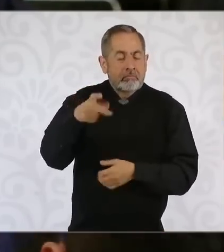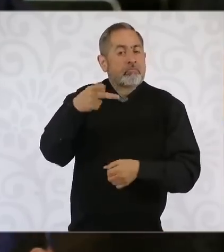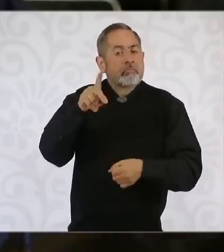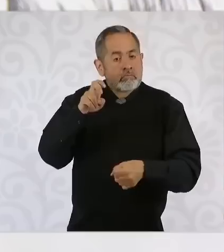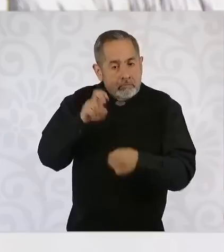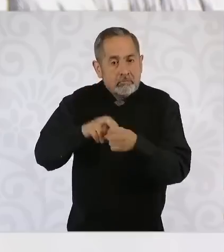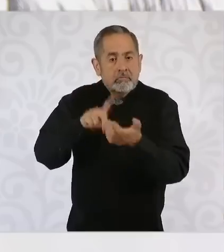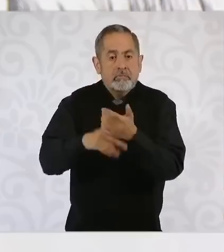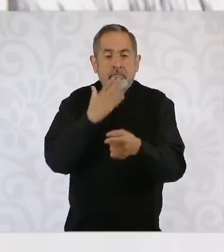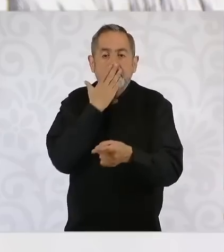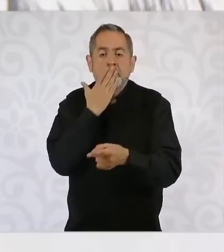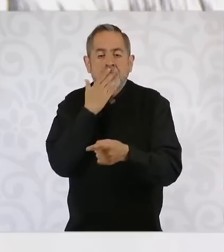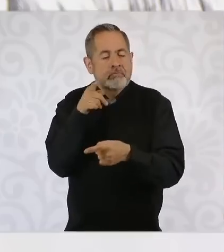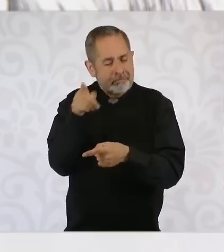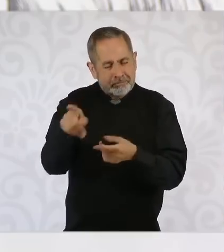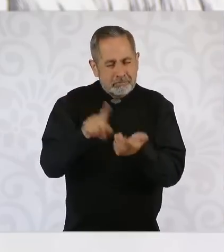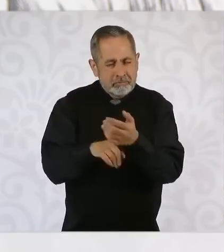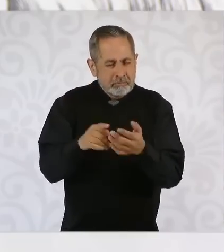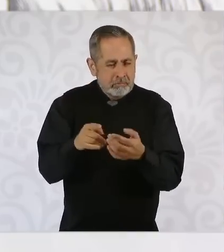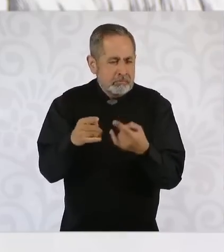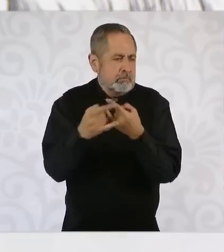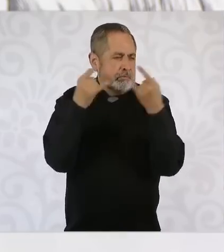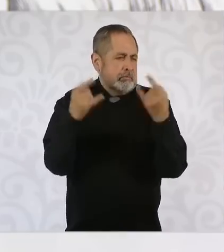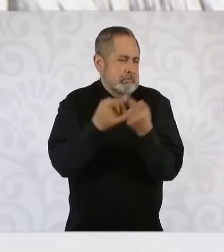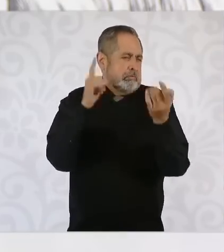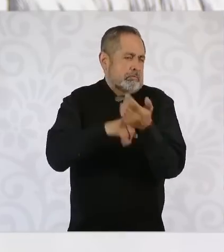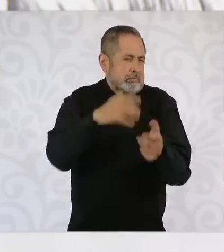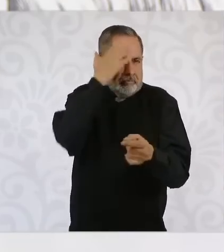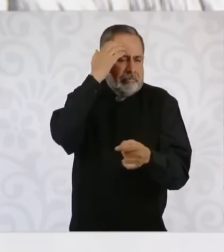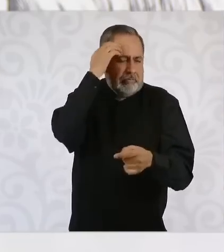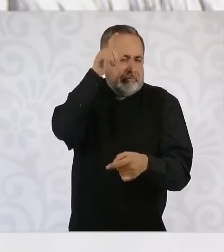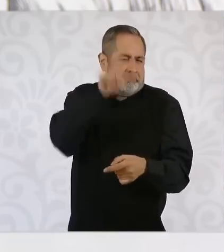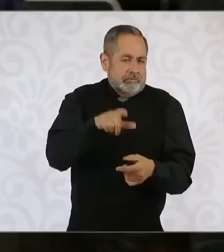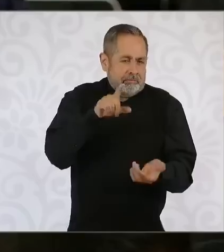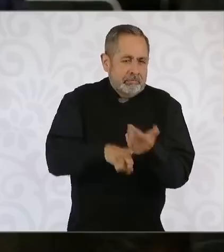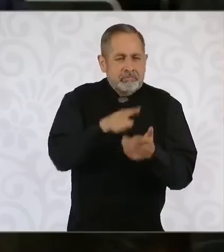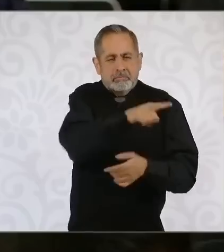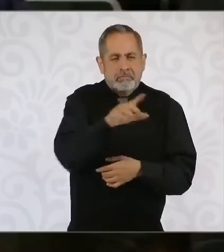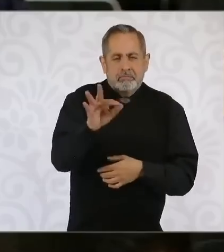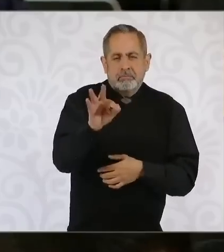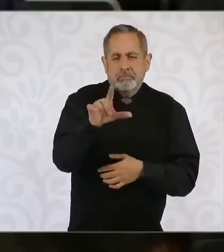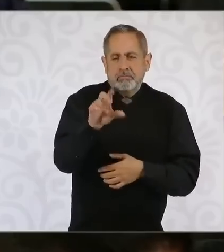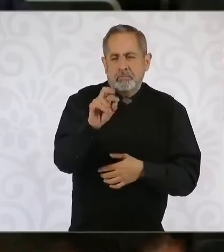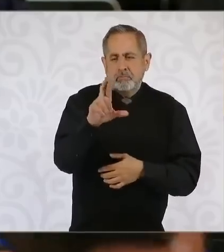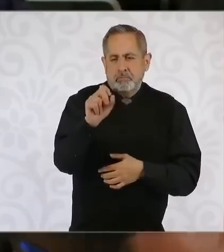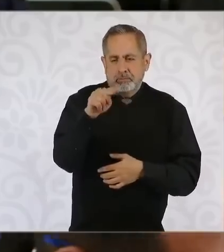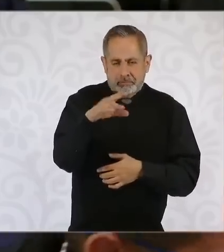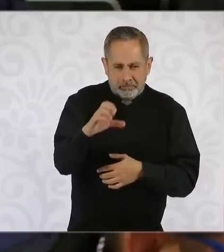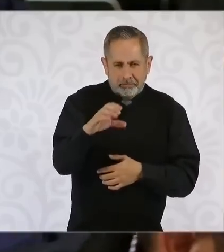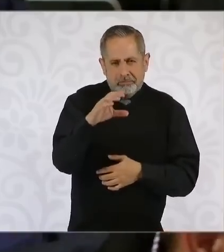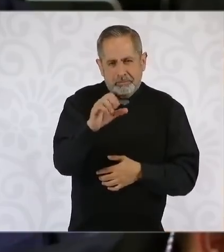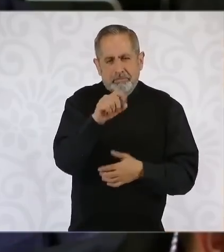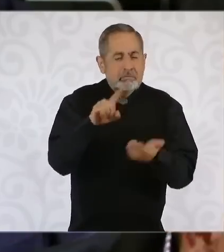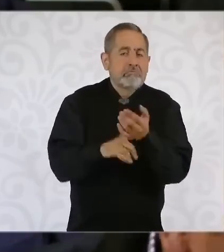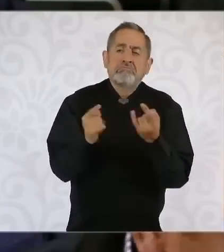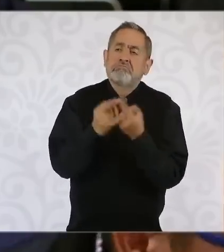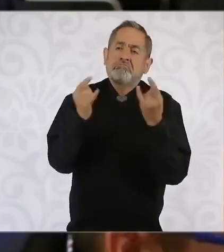con toda la historial que tiene por lo de floran cés y todo eso con todo es historial en Sonora